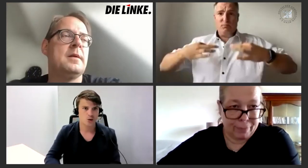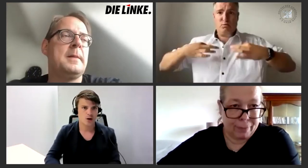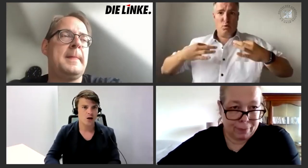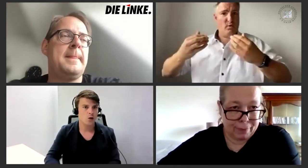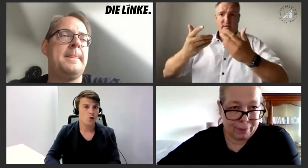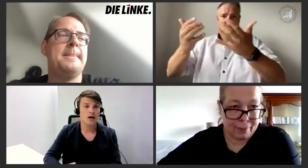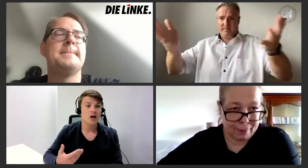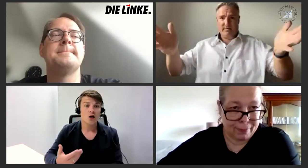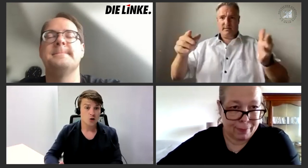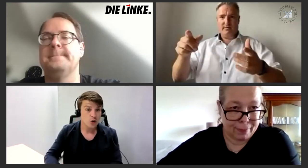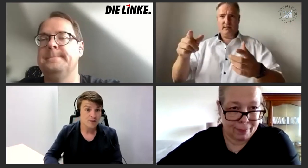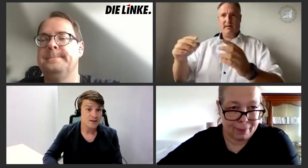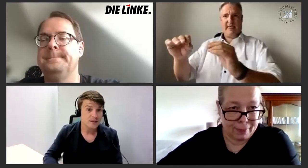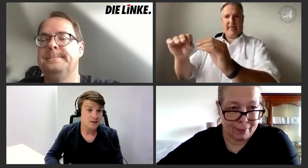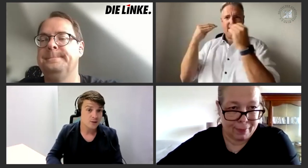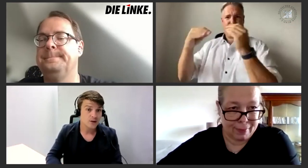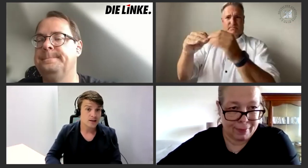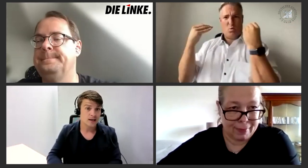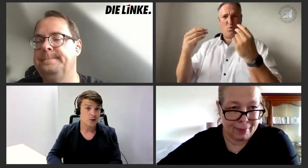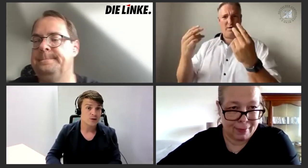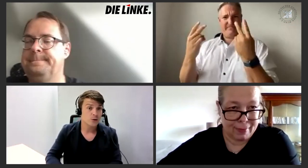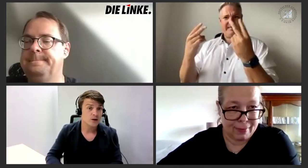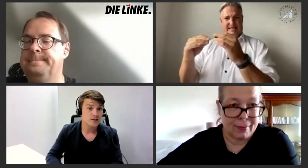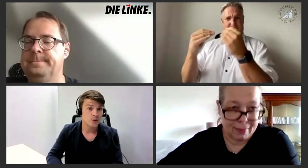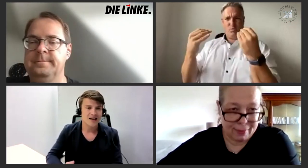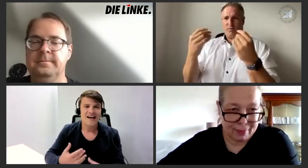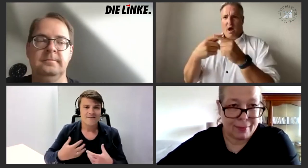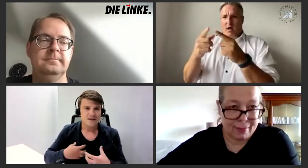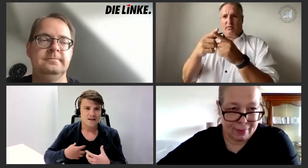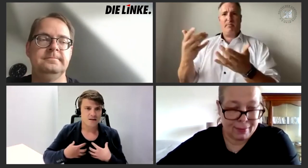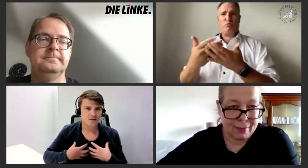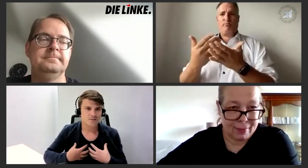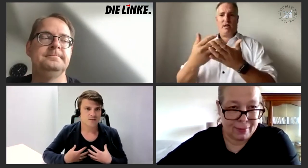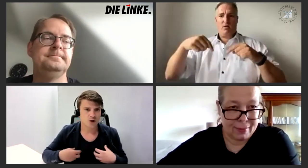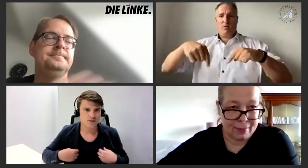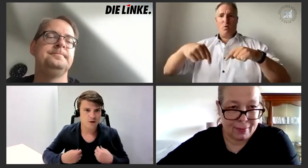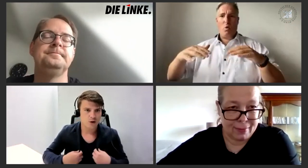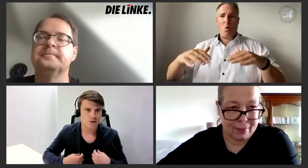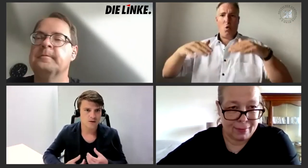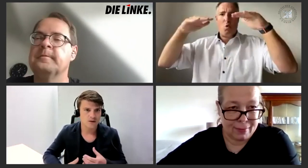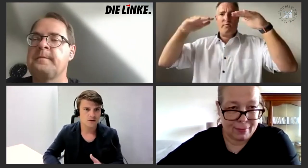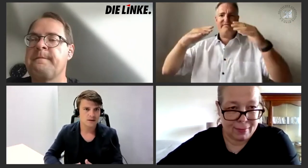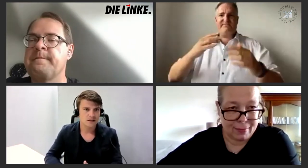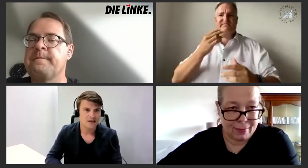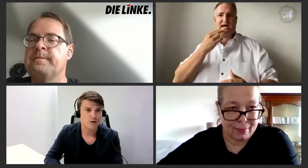Corona, jetzt ganz aktuell oder zukünftige gesundheitliche akute Situation. Wie sollen wir